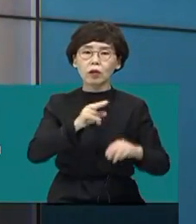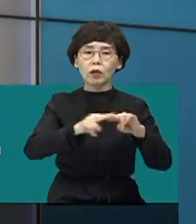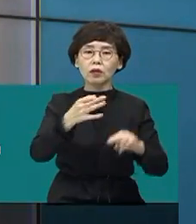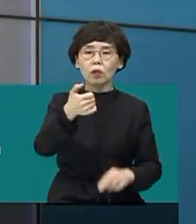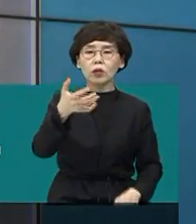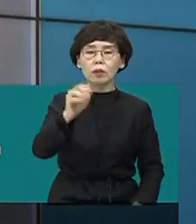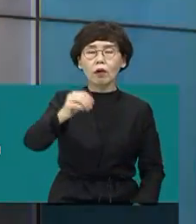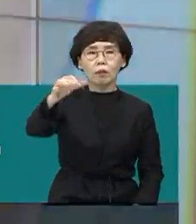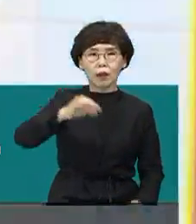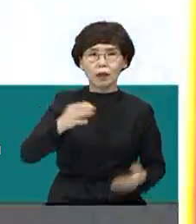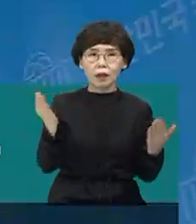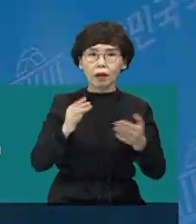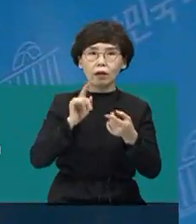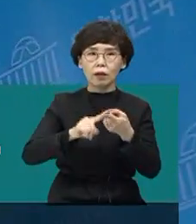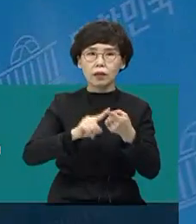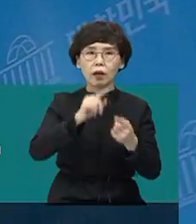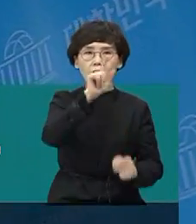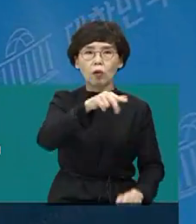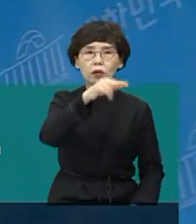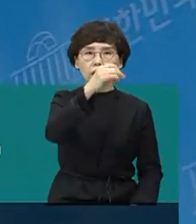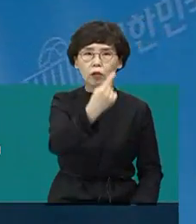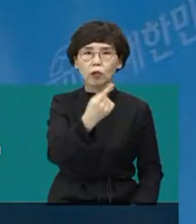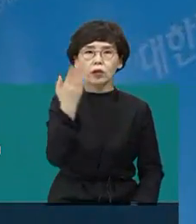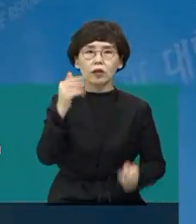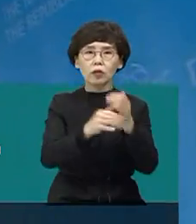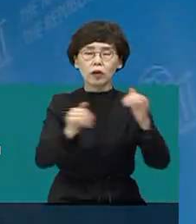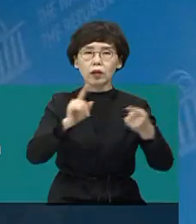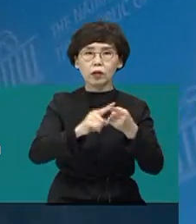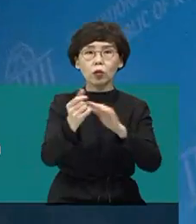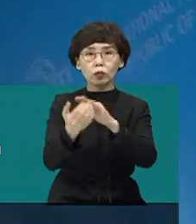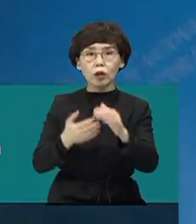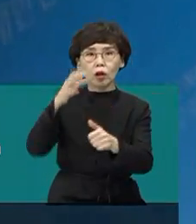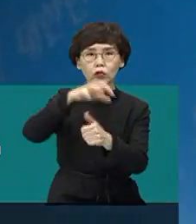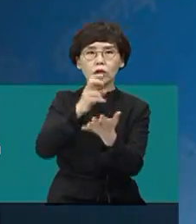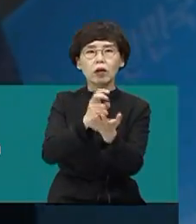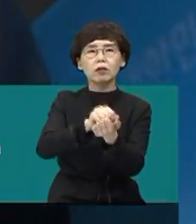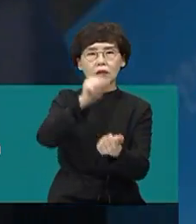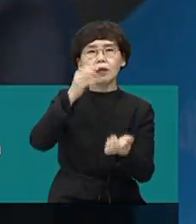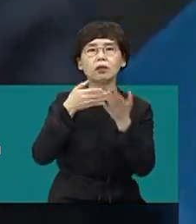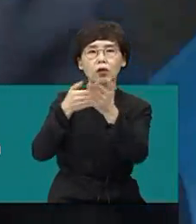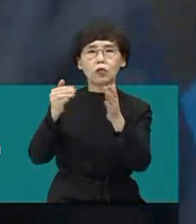조금 전 구속영장을 청구했습니다. 서울중앙지검 전담수사팀은 오늘 오후 곽